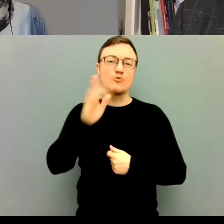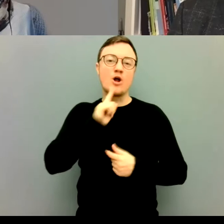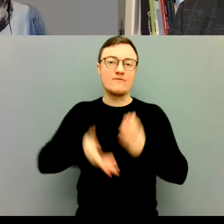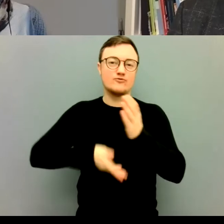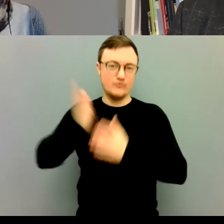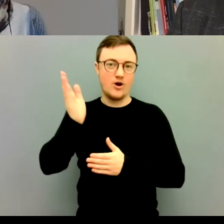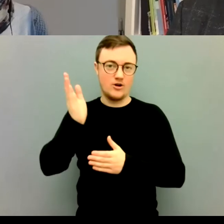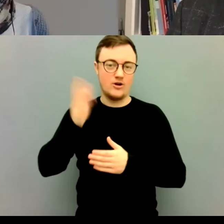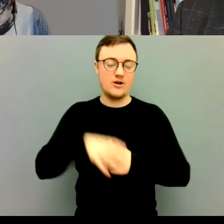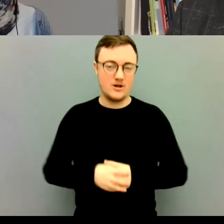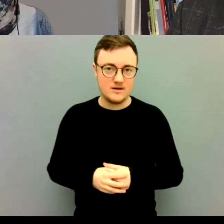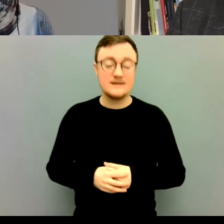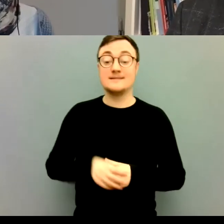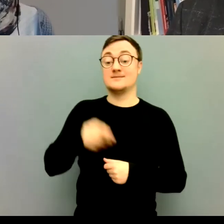ramen för januariavtalet.